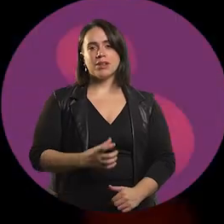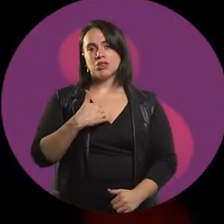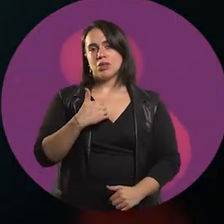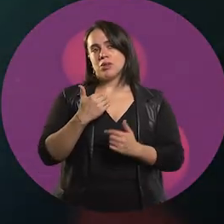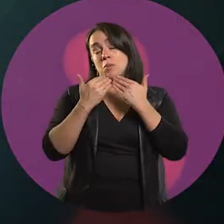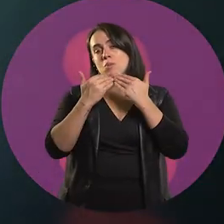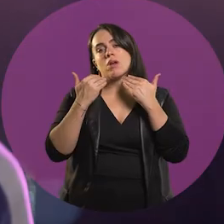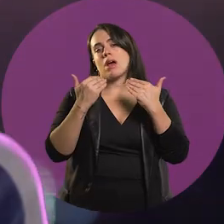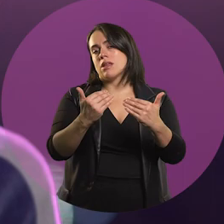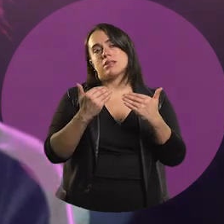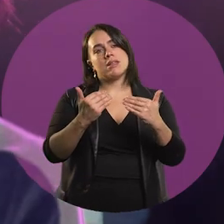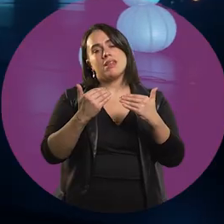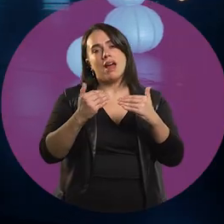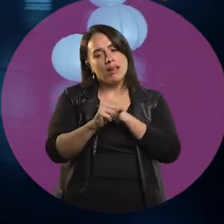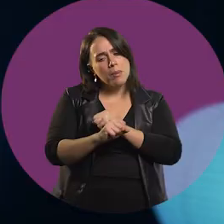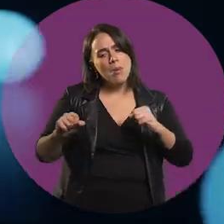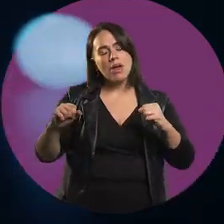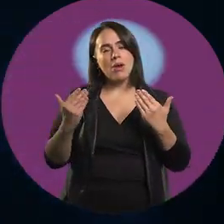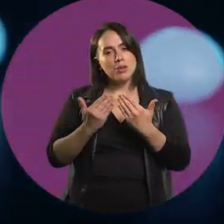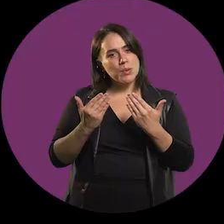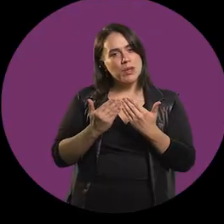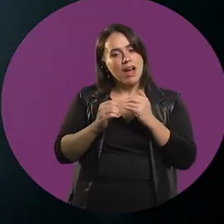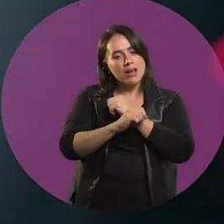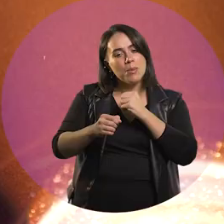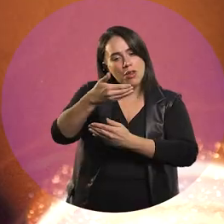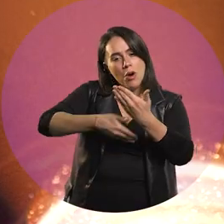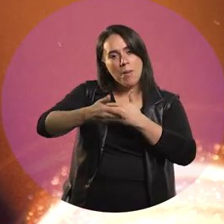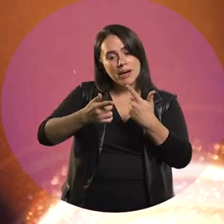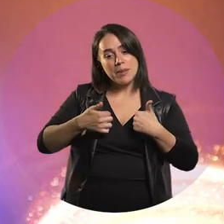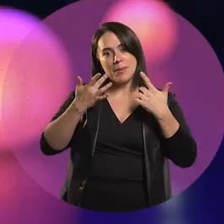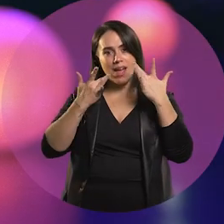Estoy muy agradecida de poder estudiar y ofrecer mi arte.